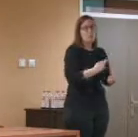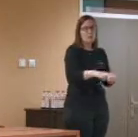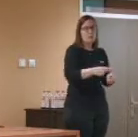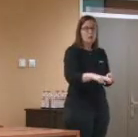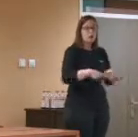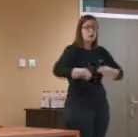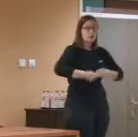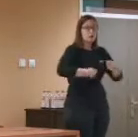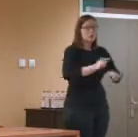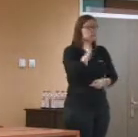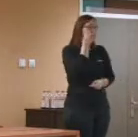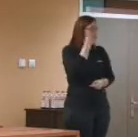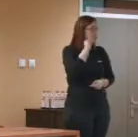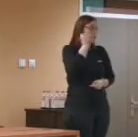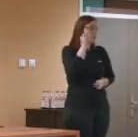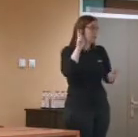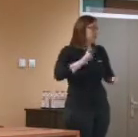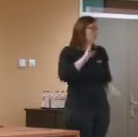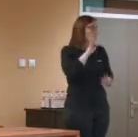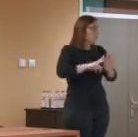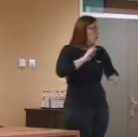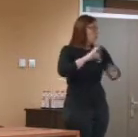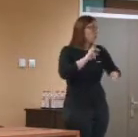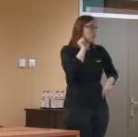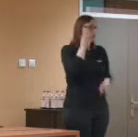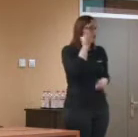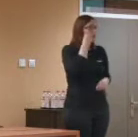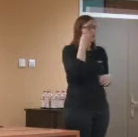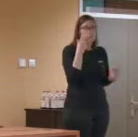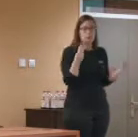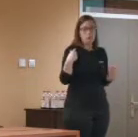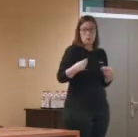muchas noticias sobre corrupción. Pero nos falta mucho de contenido, nos falta situar